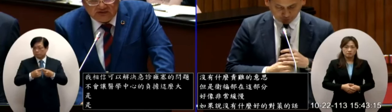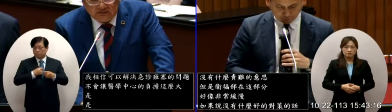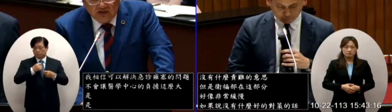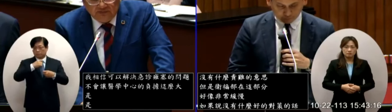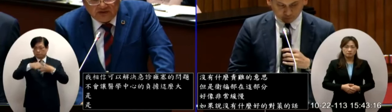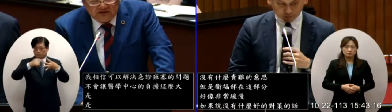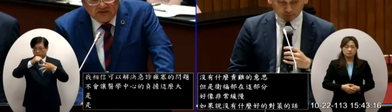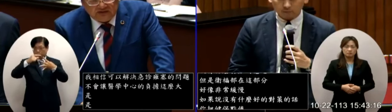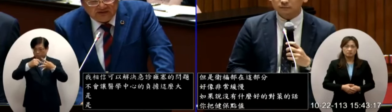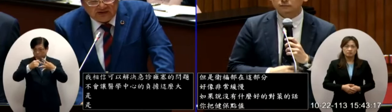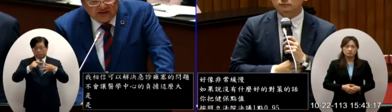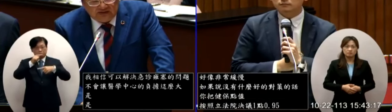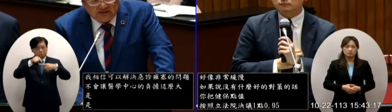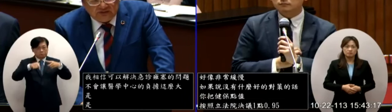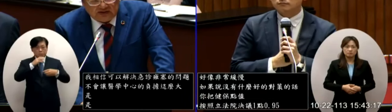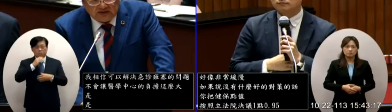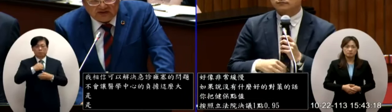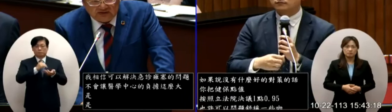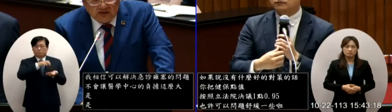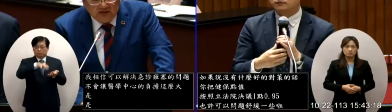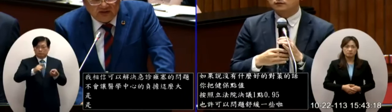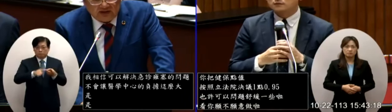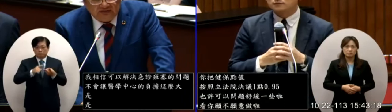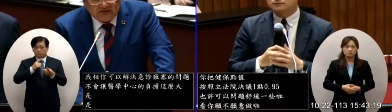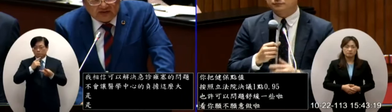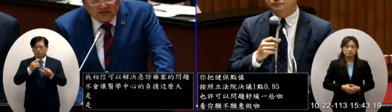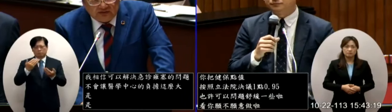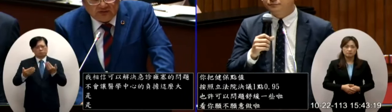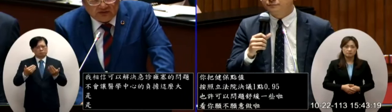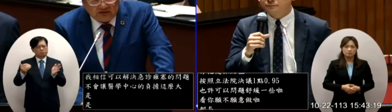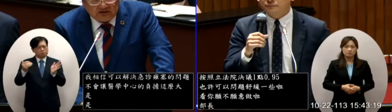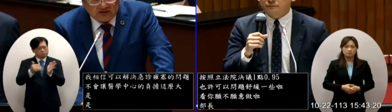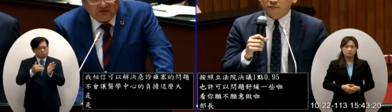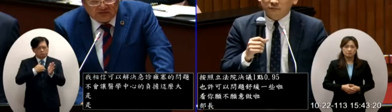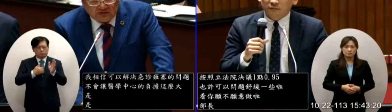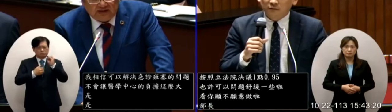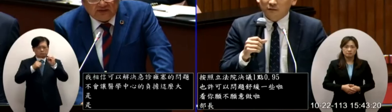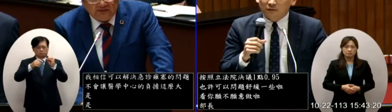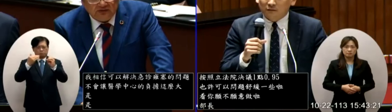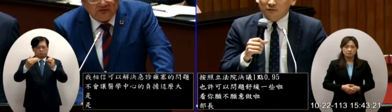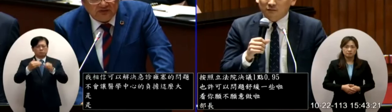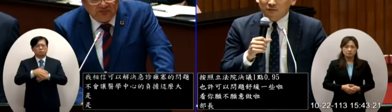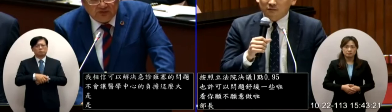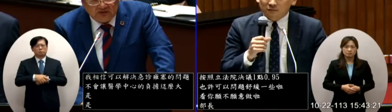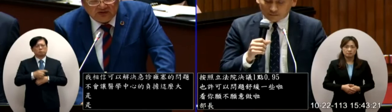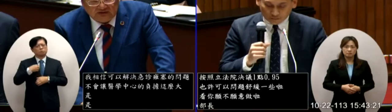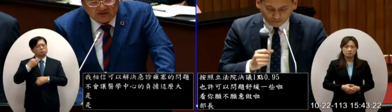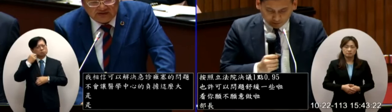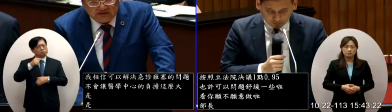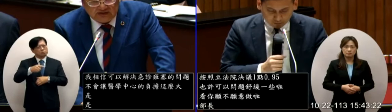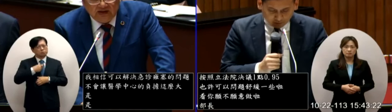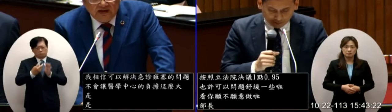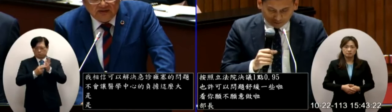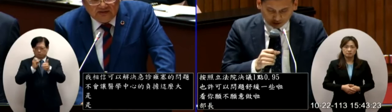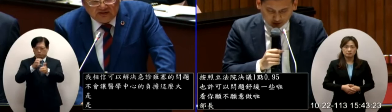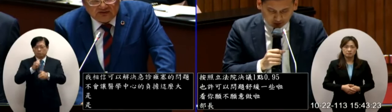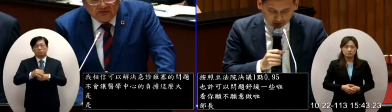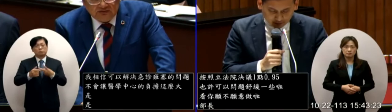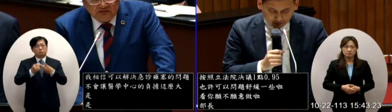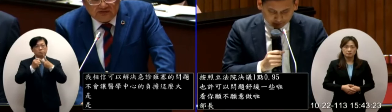其實平均點值 在醫院或在那個 大概都有到0.9 所以這個部分可能要澄清一下 第二個就是